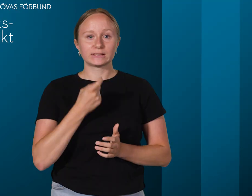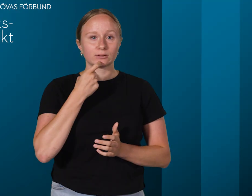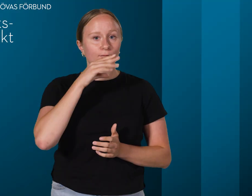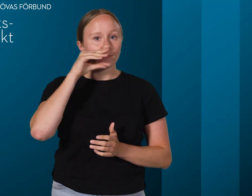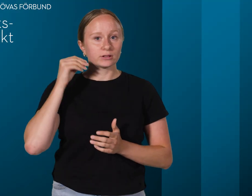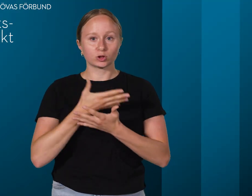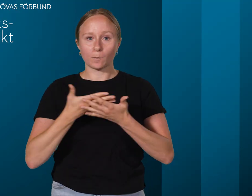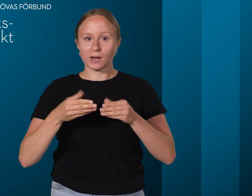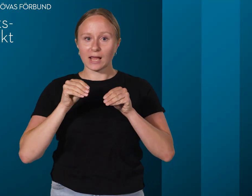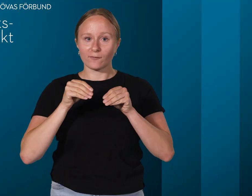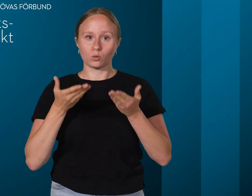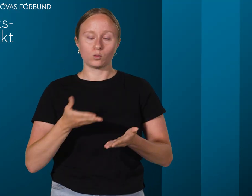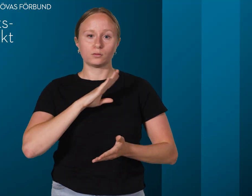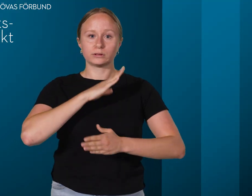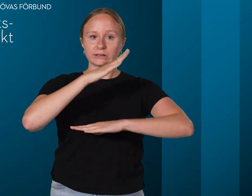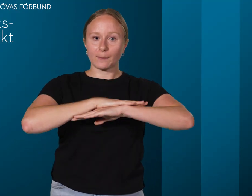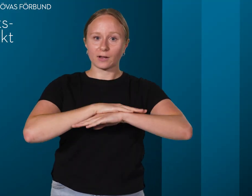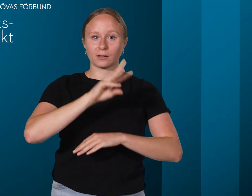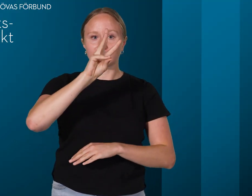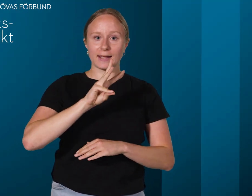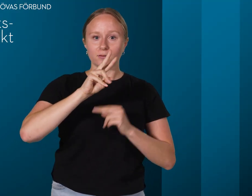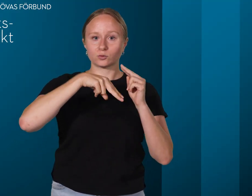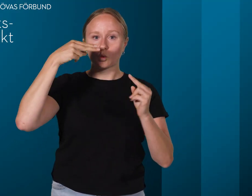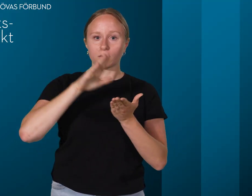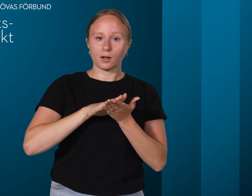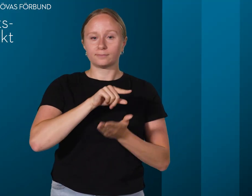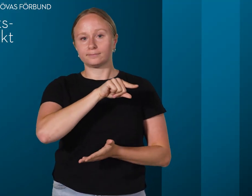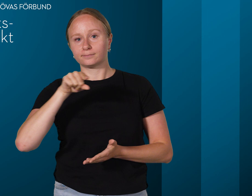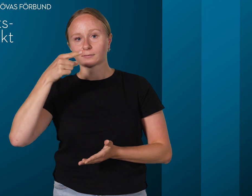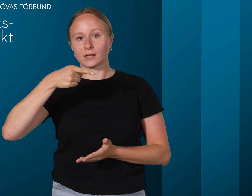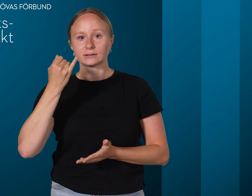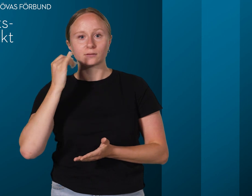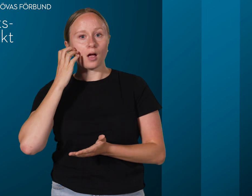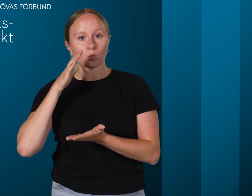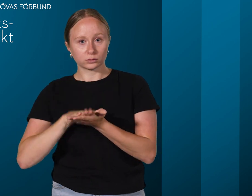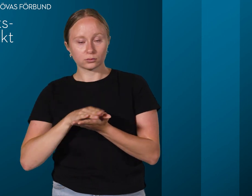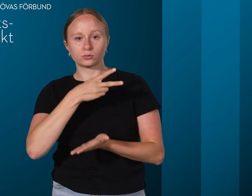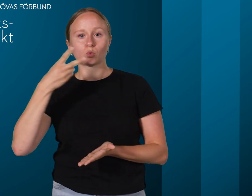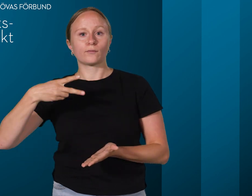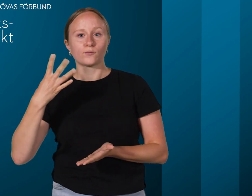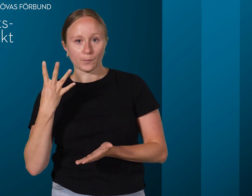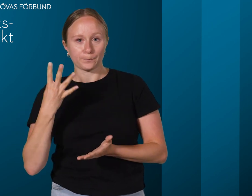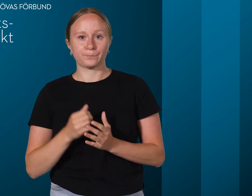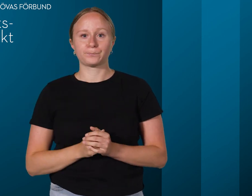Den finlandssvenska teckenspråks- rådgivningen har semester 3.6-16.8.2024.